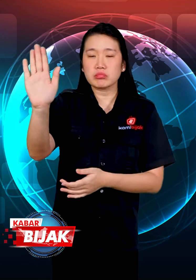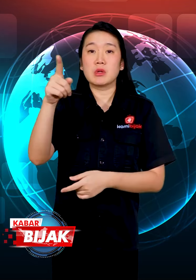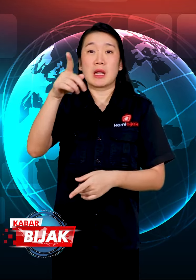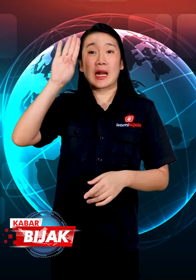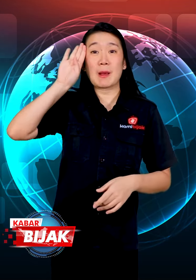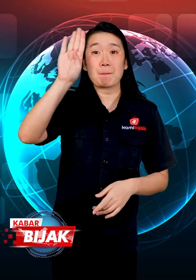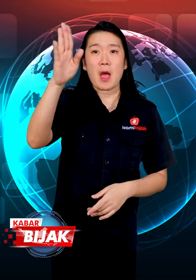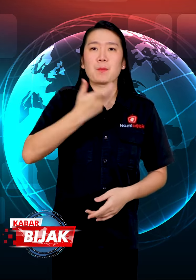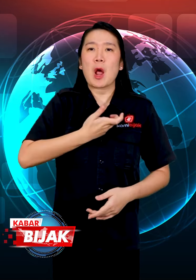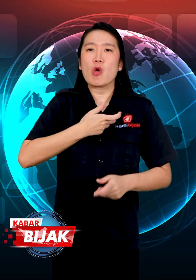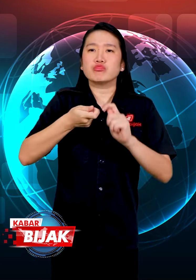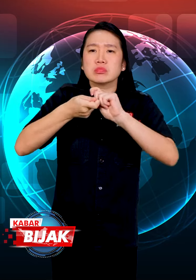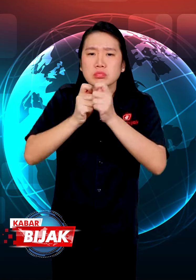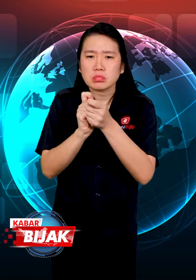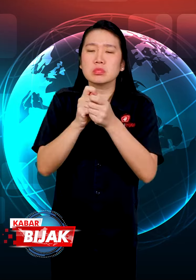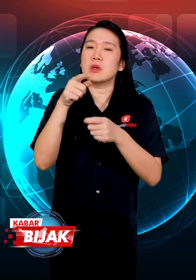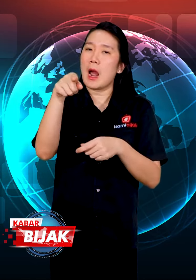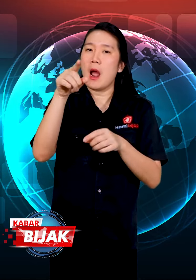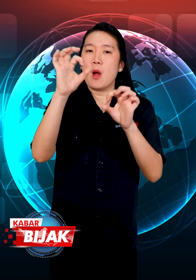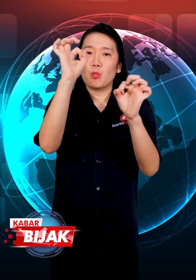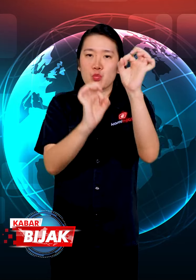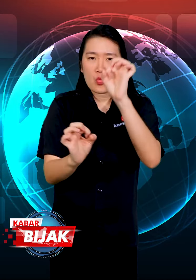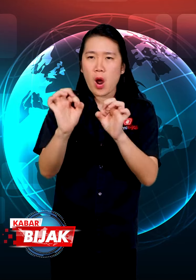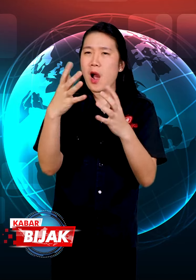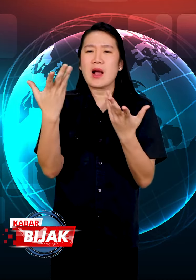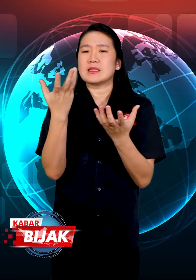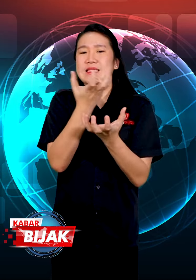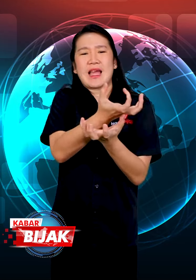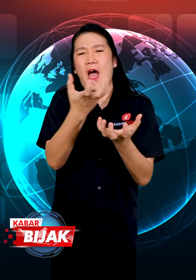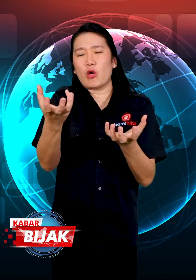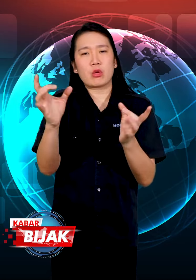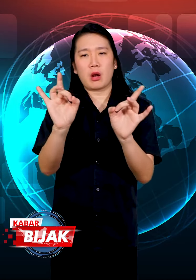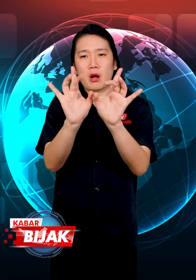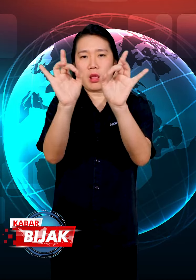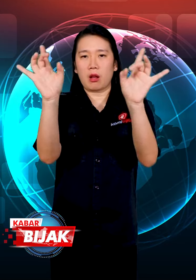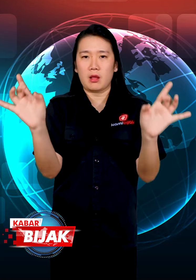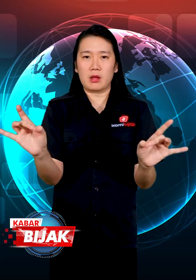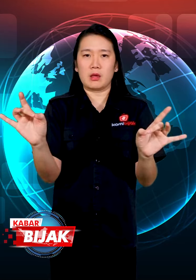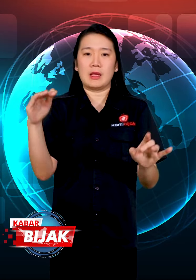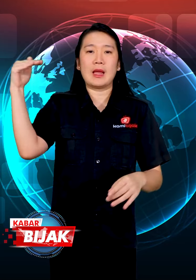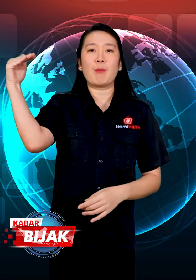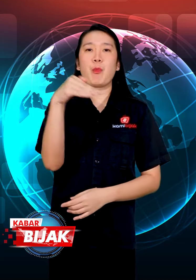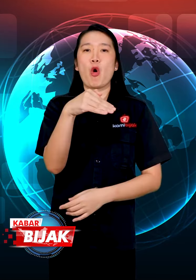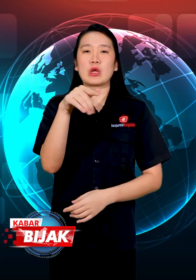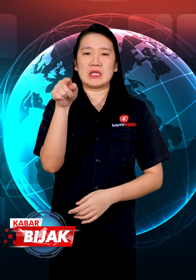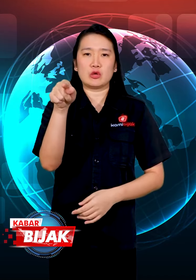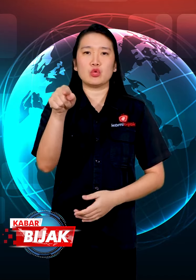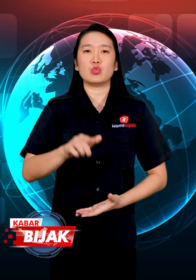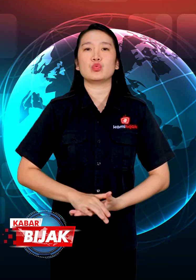Rencananya kedepan akan menguji buah dan sayur lainnya yang diimpor.